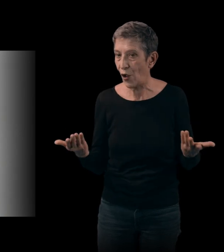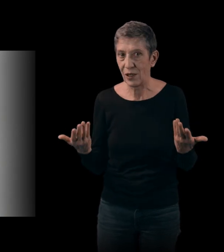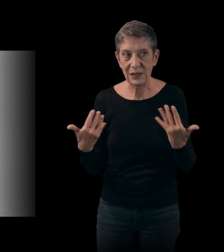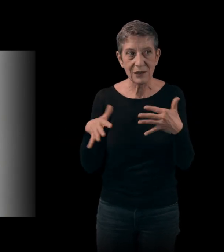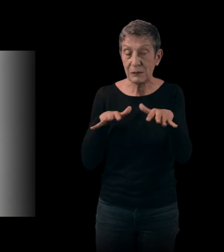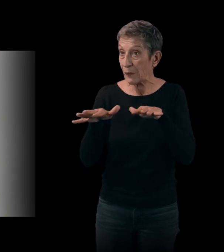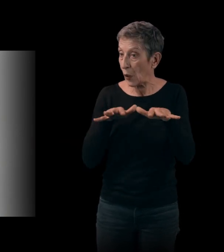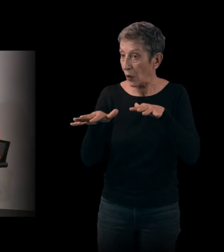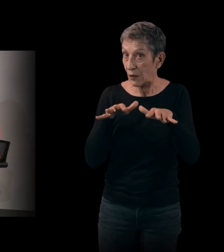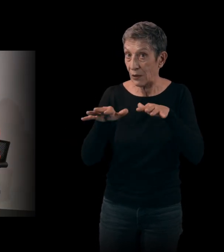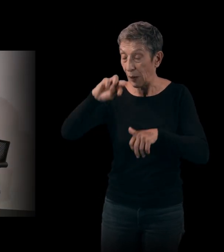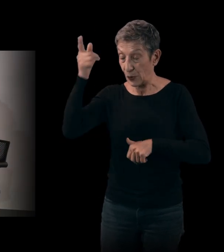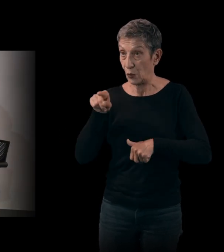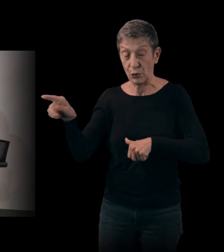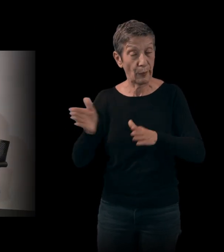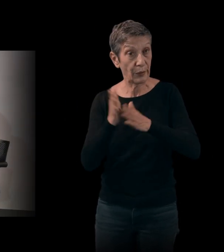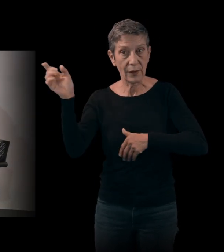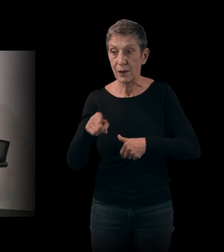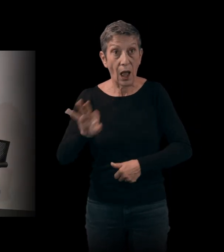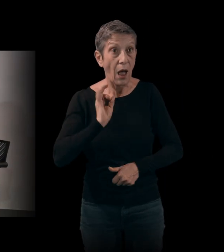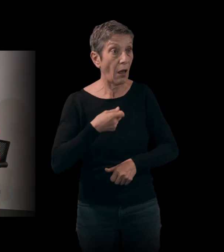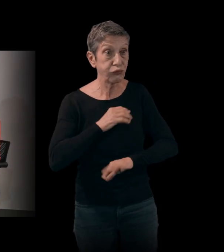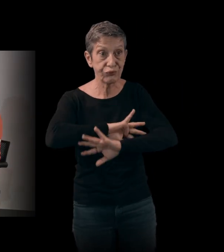habituelles ? Oui. Le chercheur a été bloqué. Clairement.